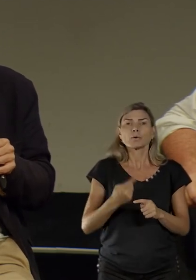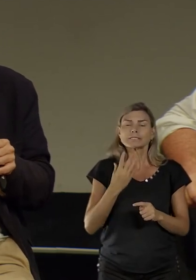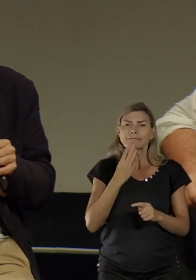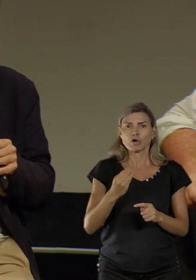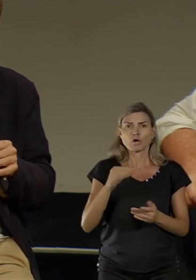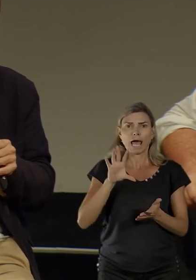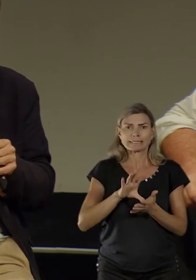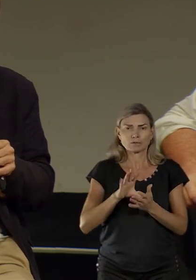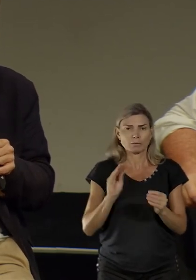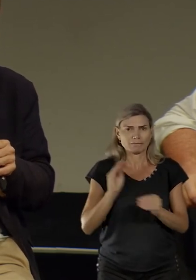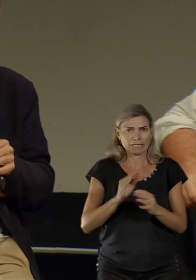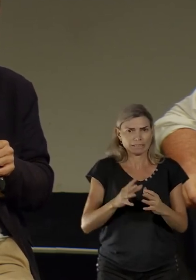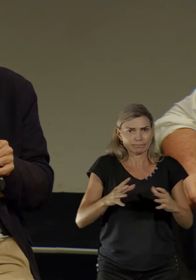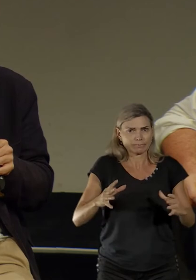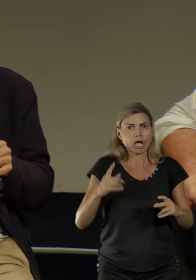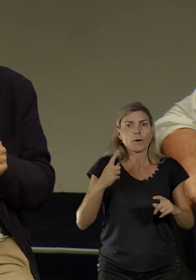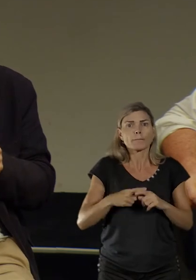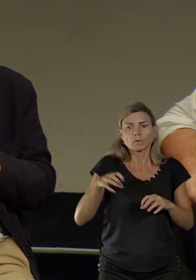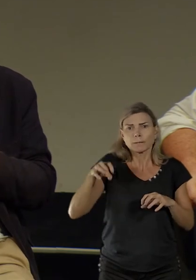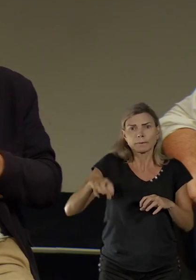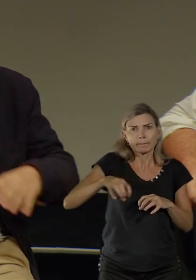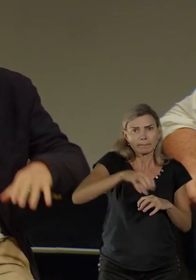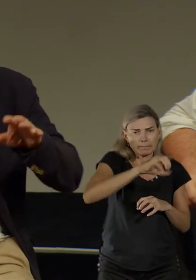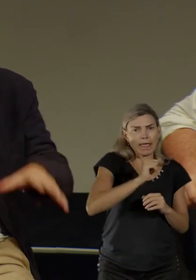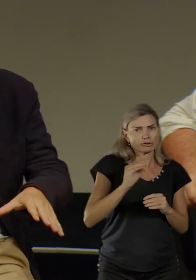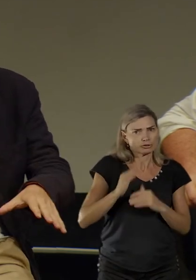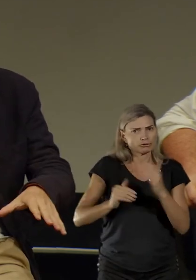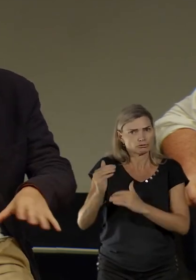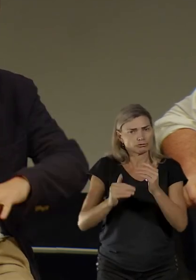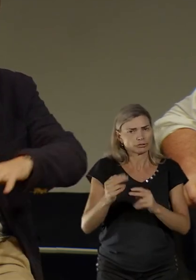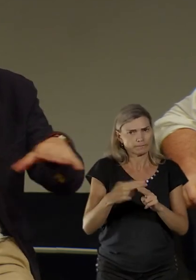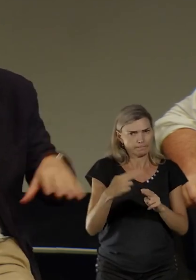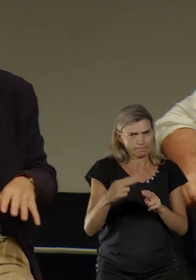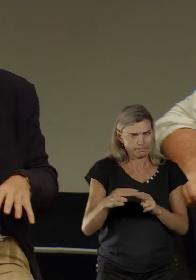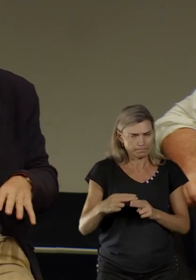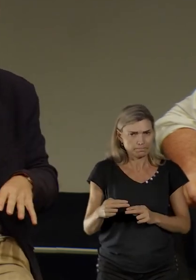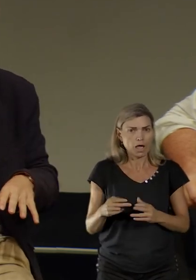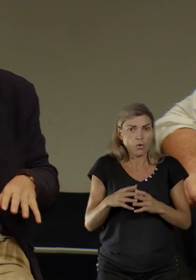A postupné vybudování těch lokálních center. A to je jedna naše snaha. Rozšiřovat centrum.